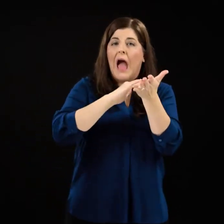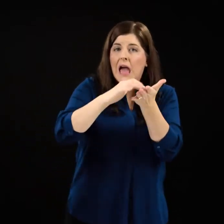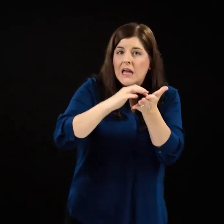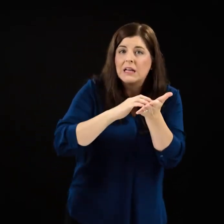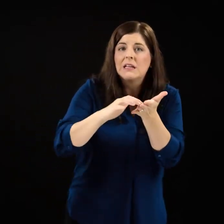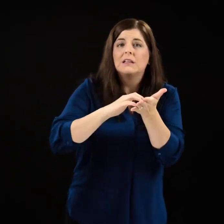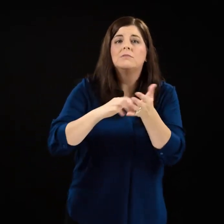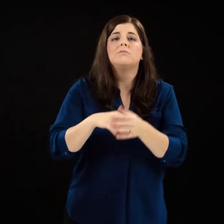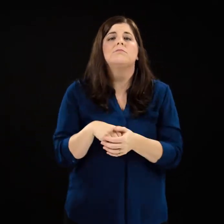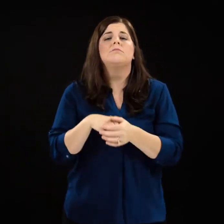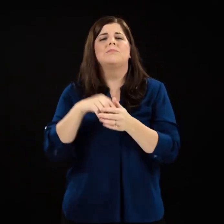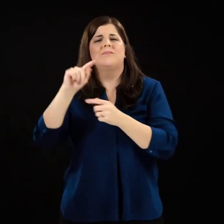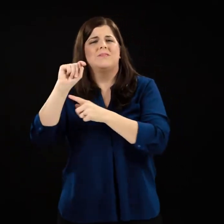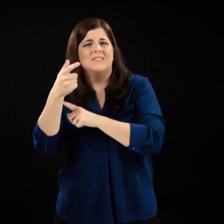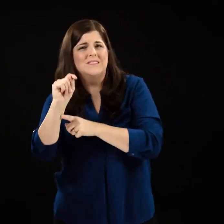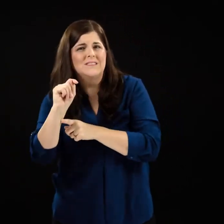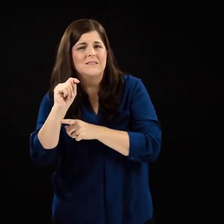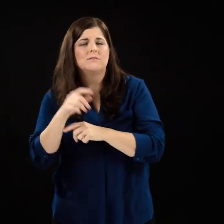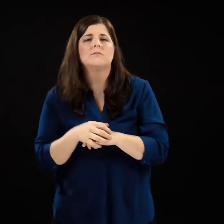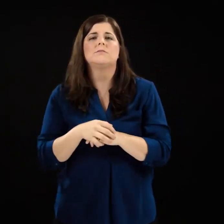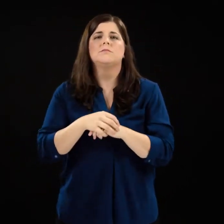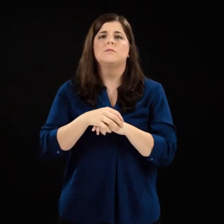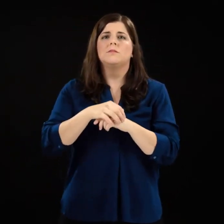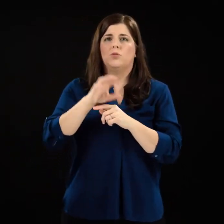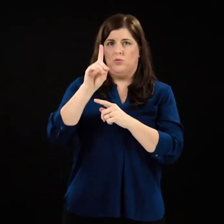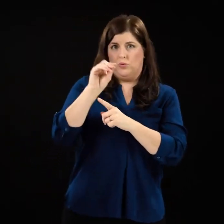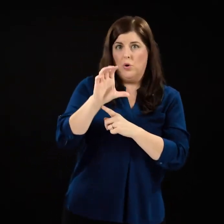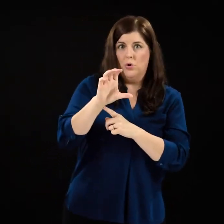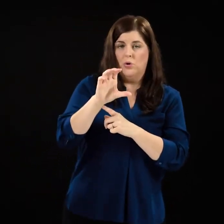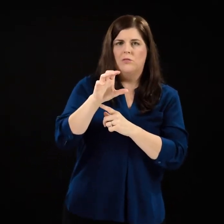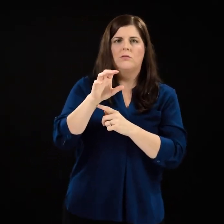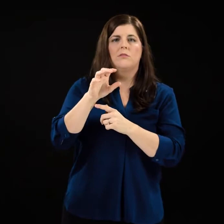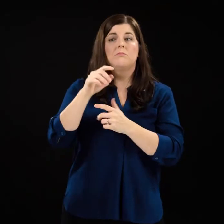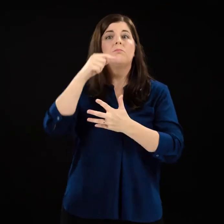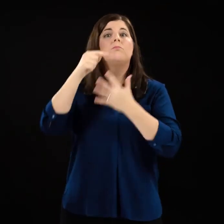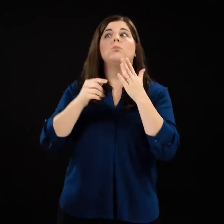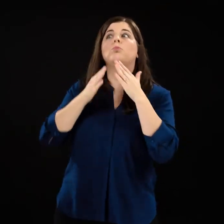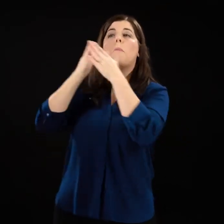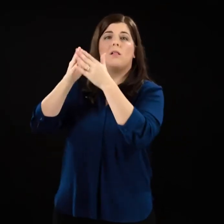résilier le contrat et retourner l'appareil sans frais si :